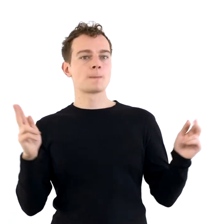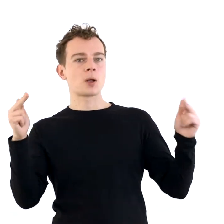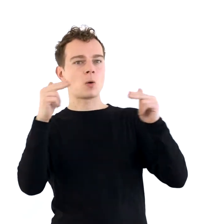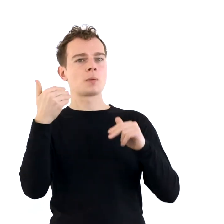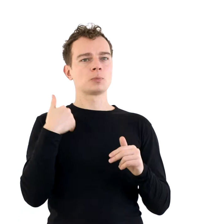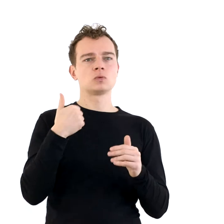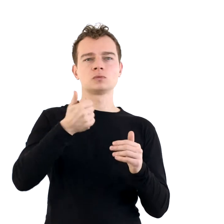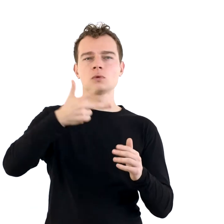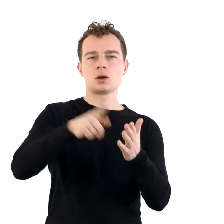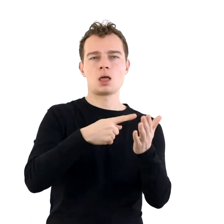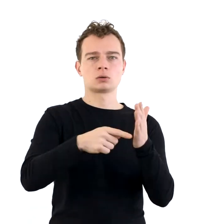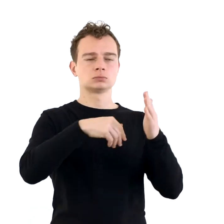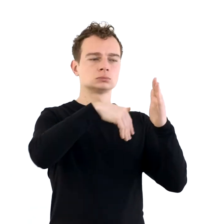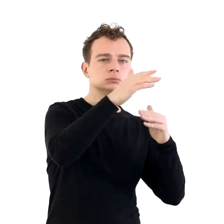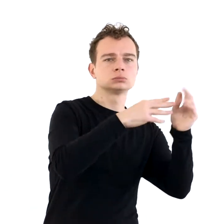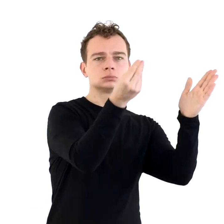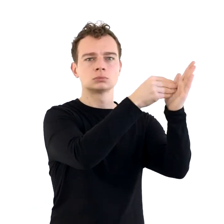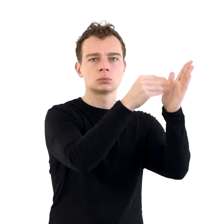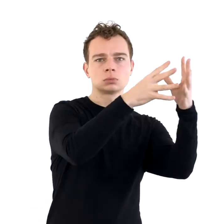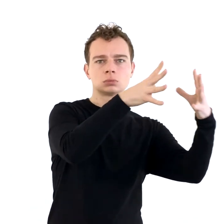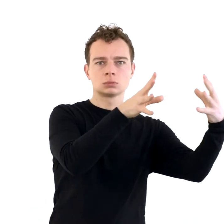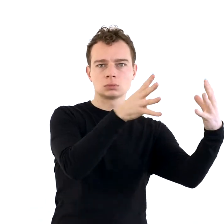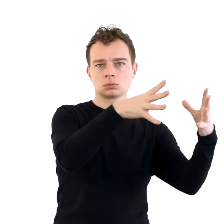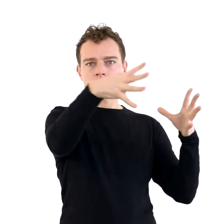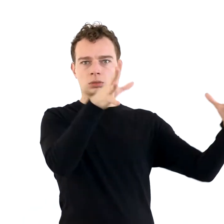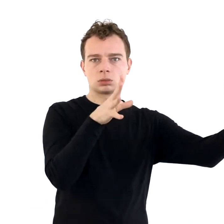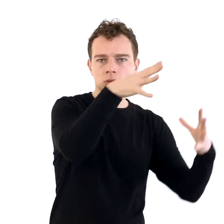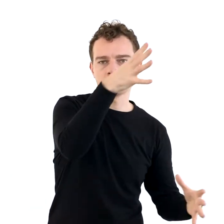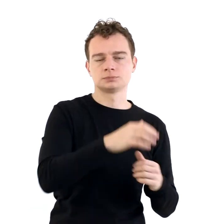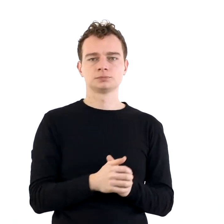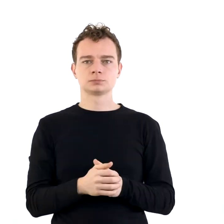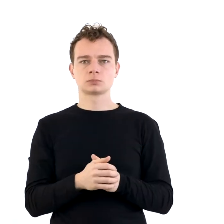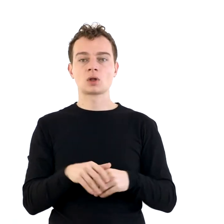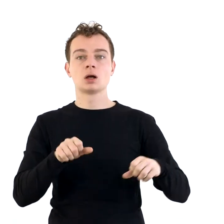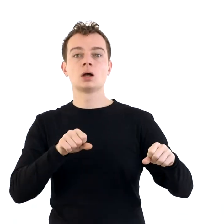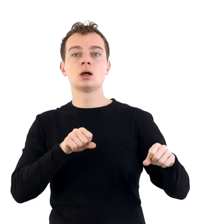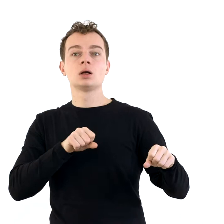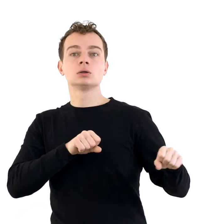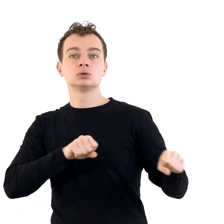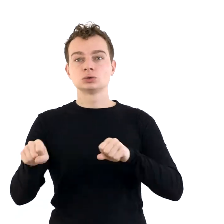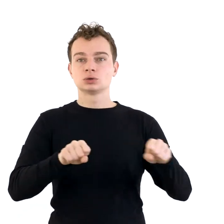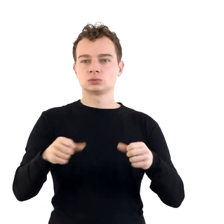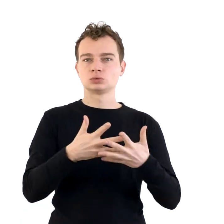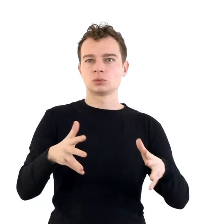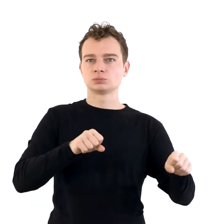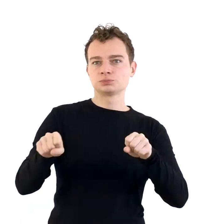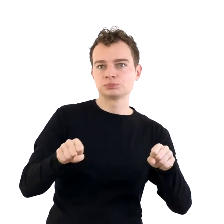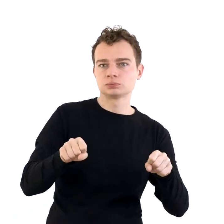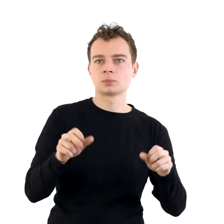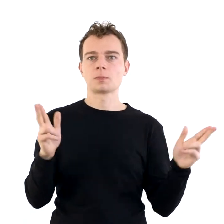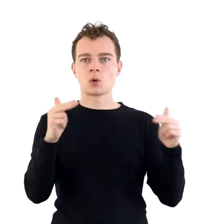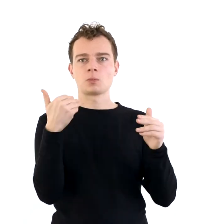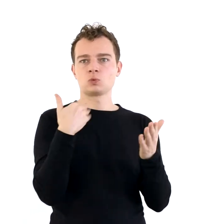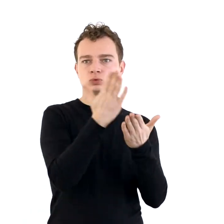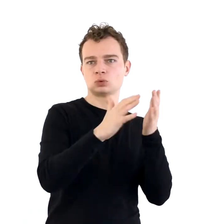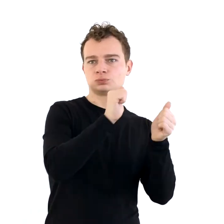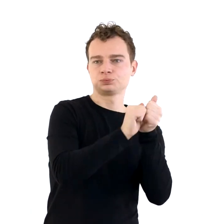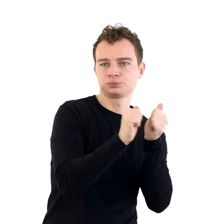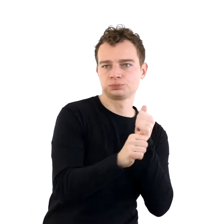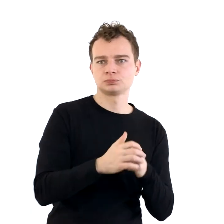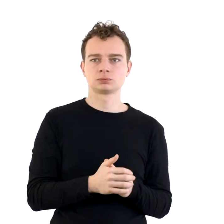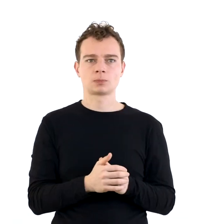Pałac był wielokrotnie przebudowywany i rozbudowywany, przy czym uległ częściowemu zniszczeniu podczas trzęsień ziemi.